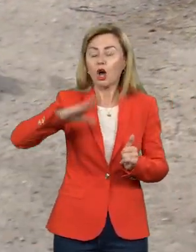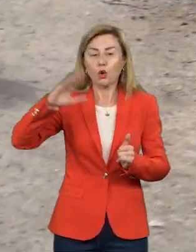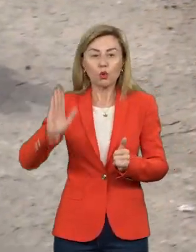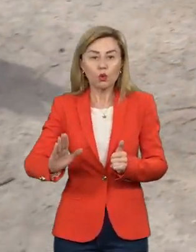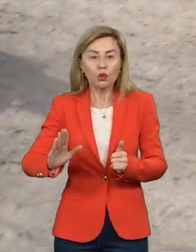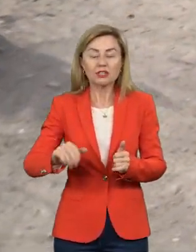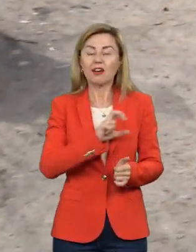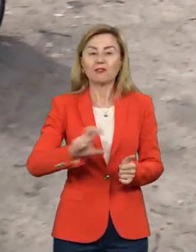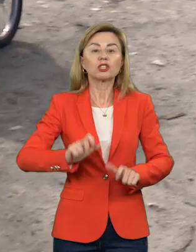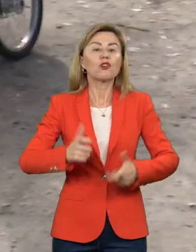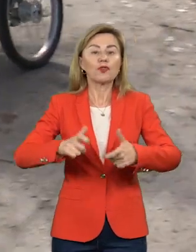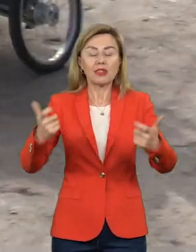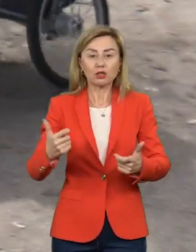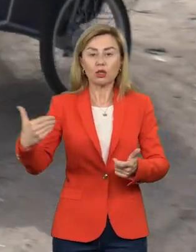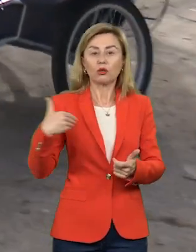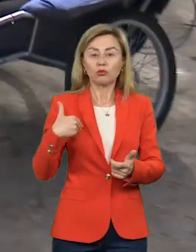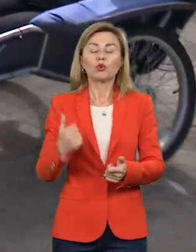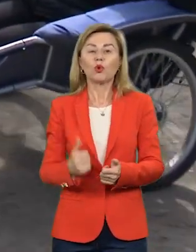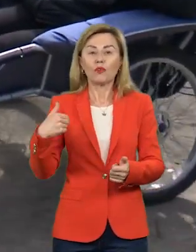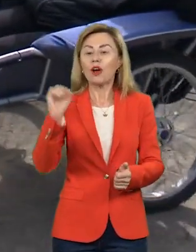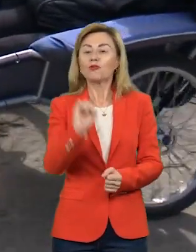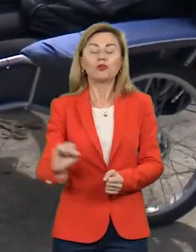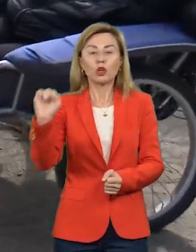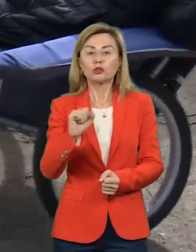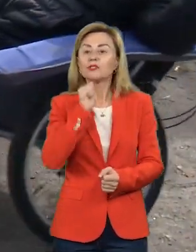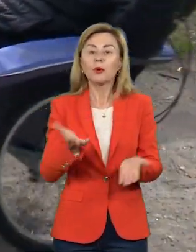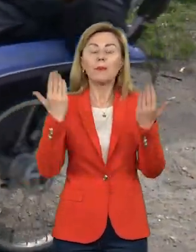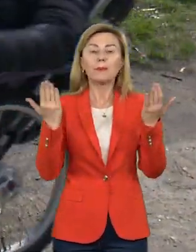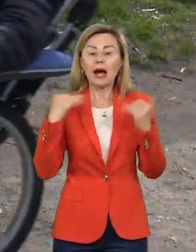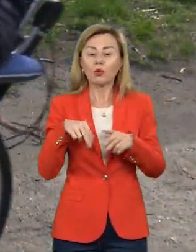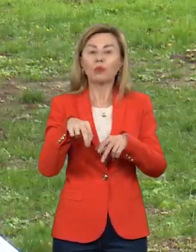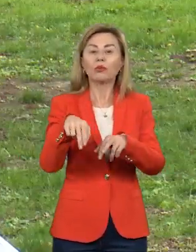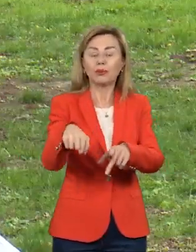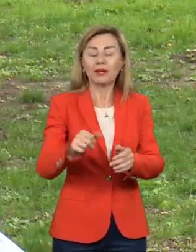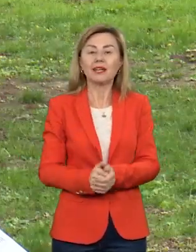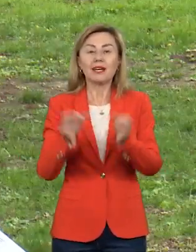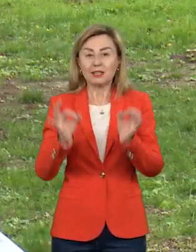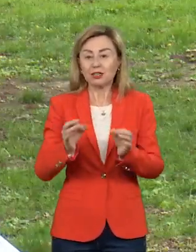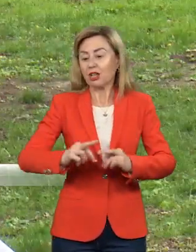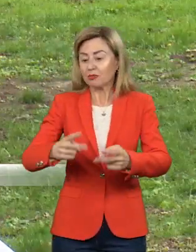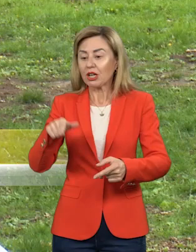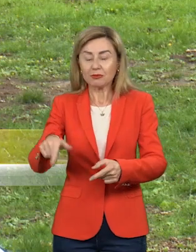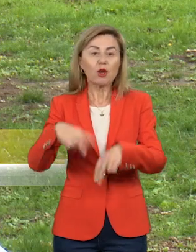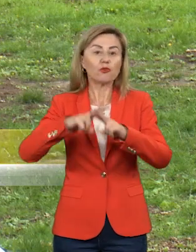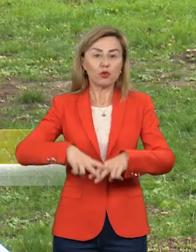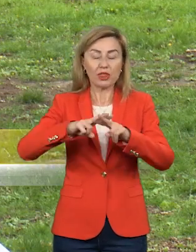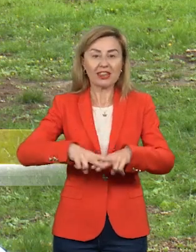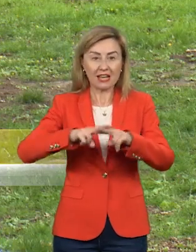podczas wydarzenia, które odbyło się we wrocławskim Parku Wschodnim. Dzisiaj użyczyliśmy fundacjom możliwość